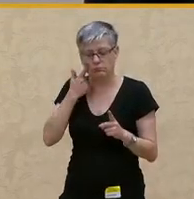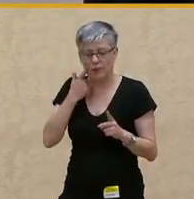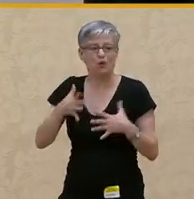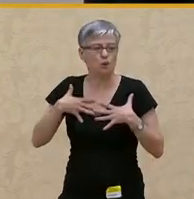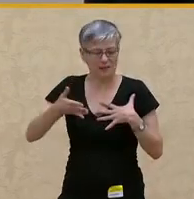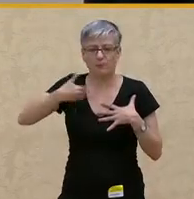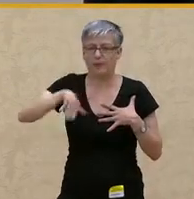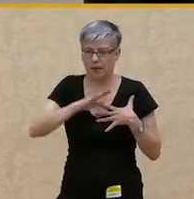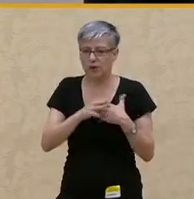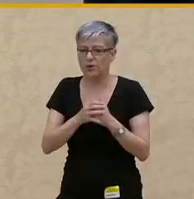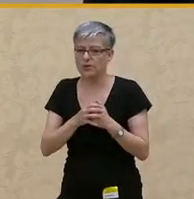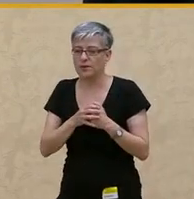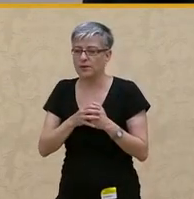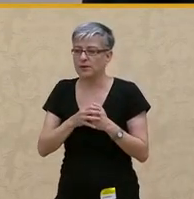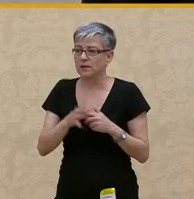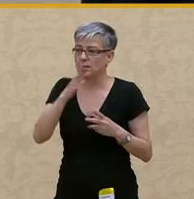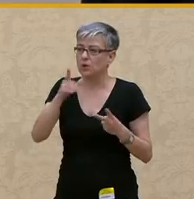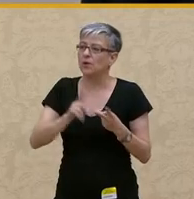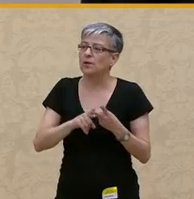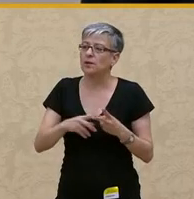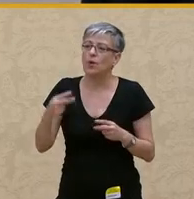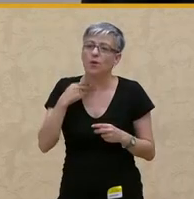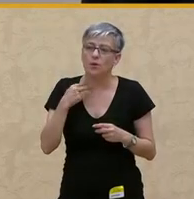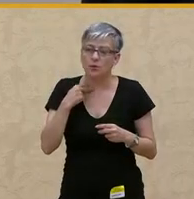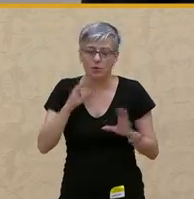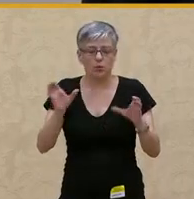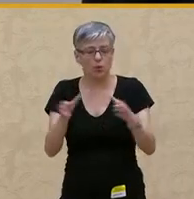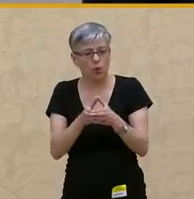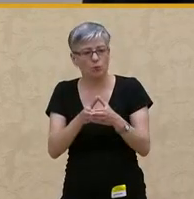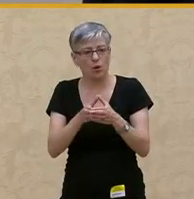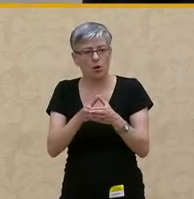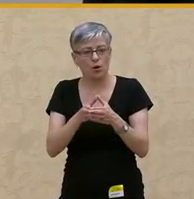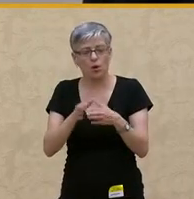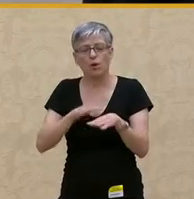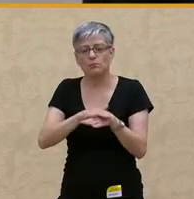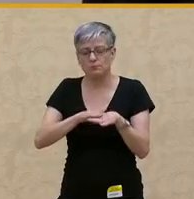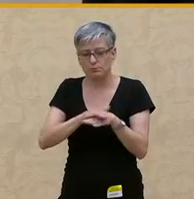Creo que la diputada por el Grupo Parlamentario Vasco hizo presencia,